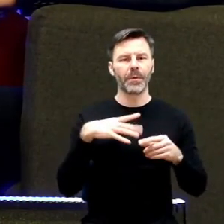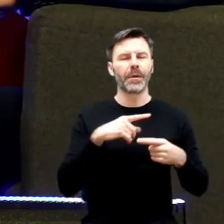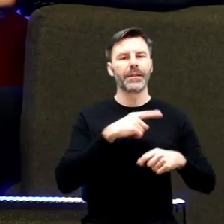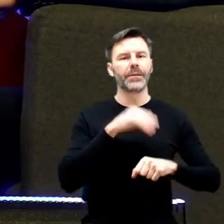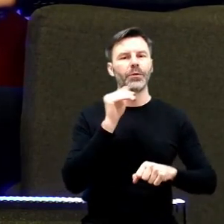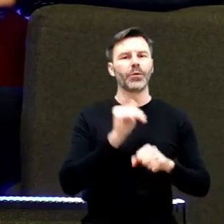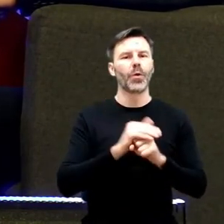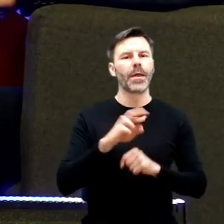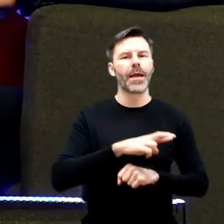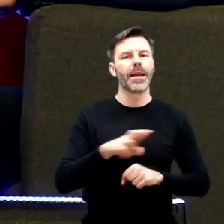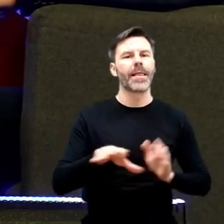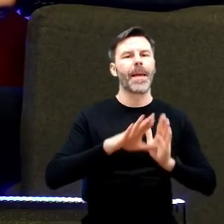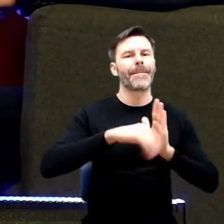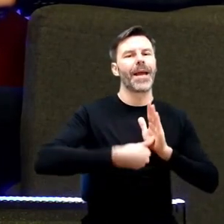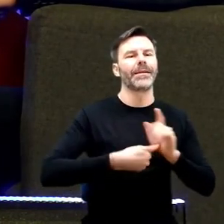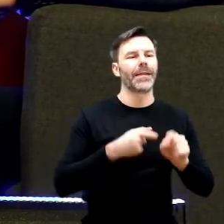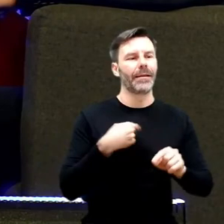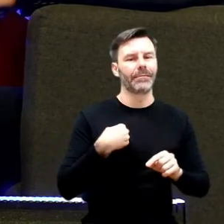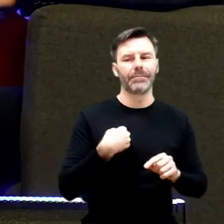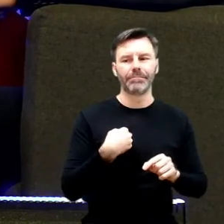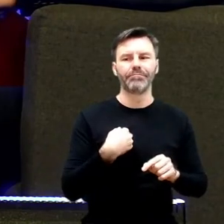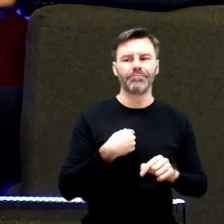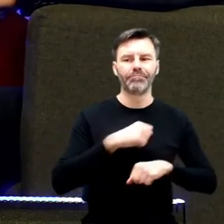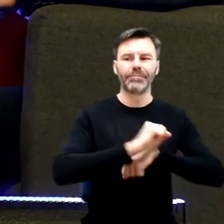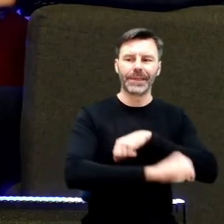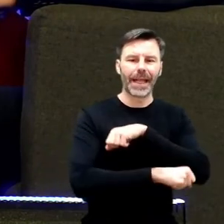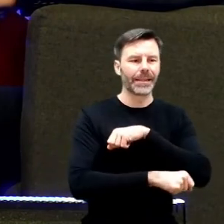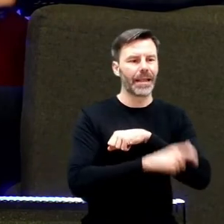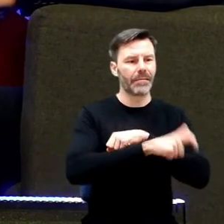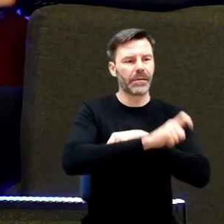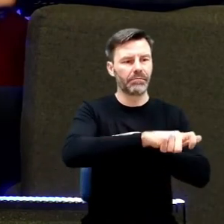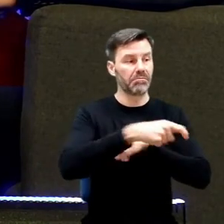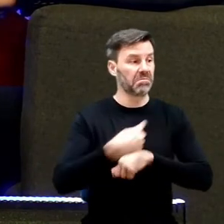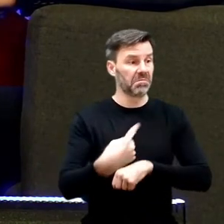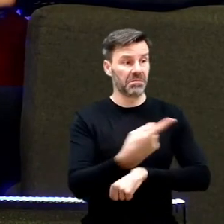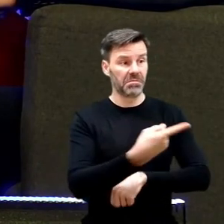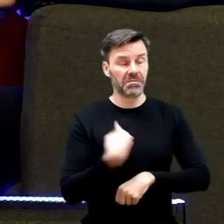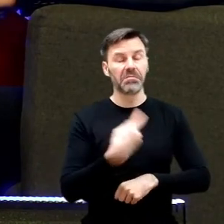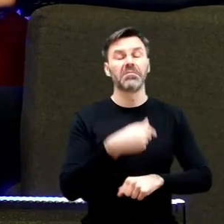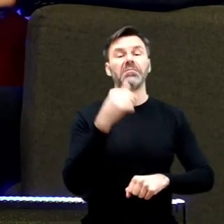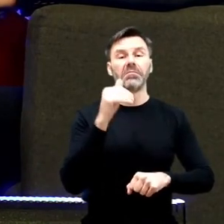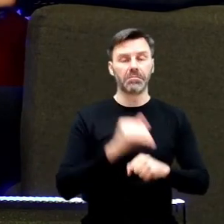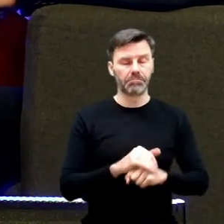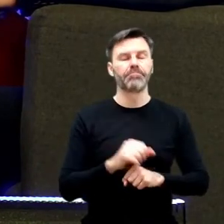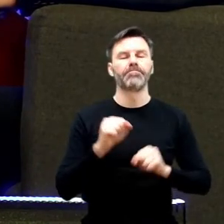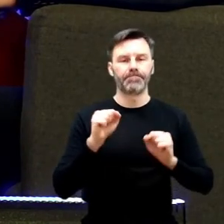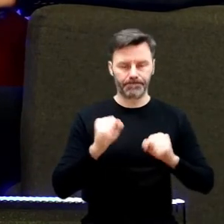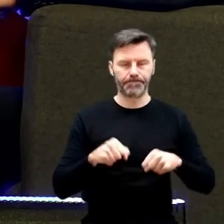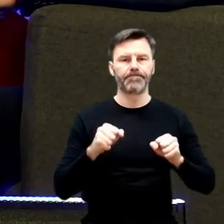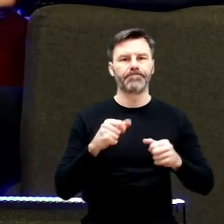i z moimi zastępcami zgoda, że jednak decydujemy się i wykorzystujemy